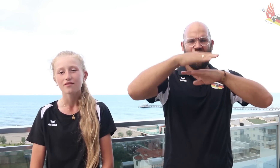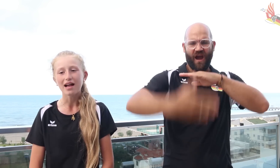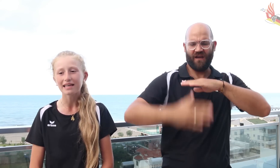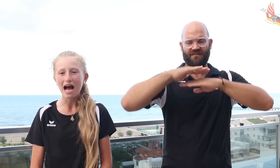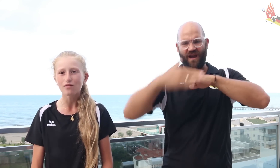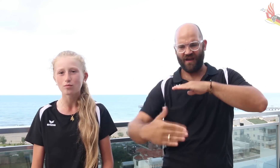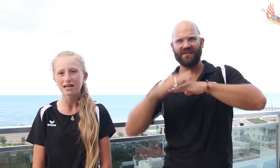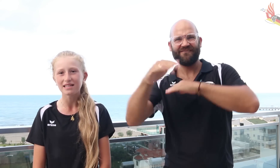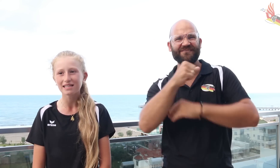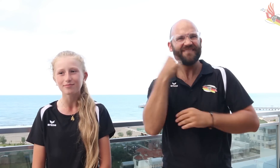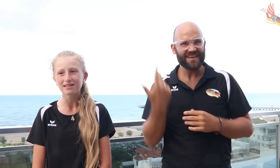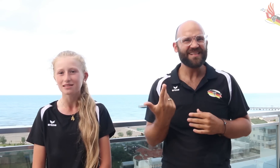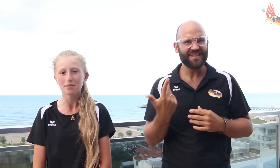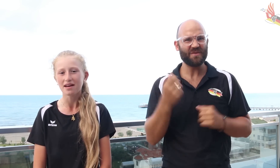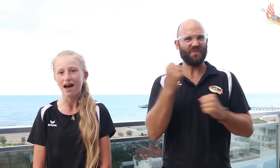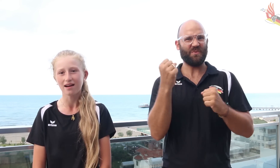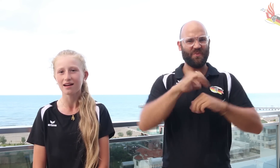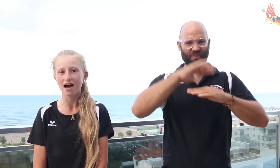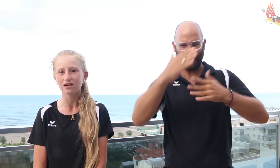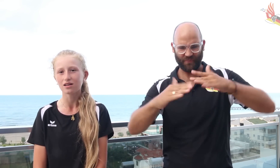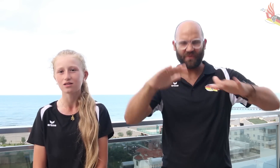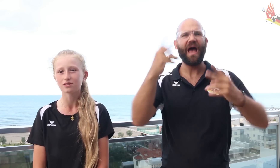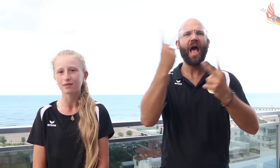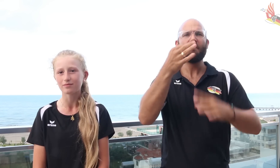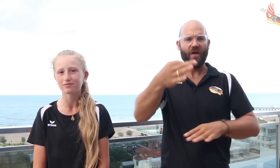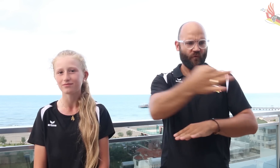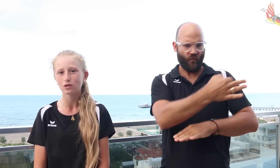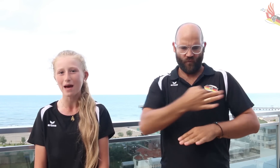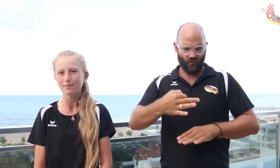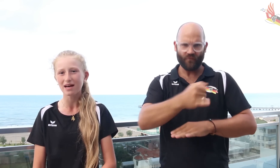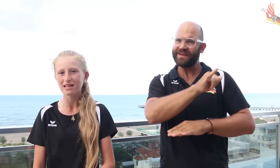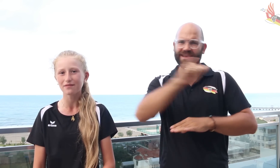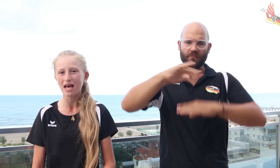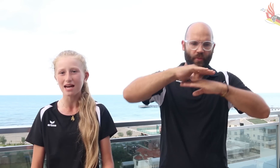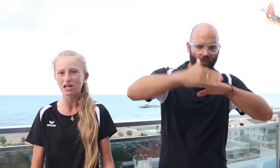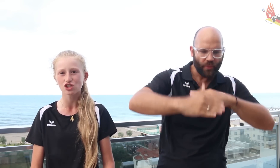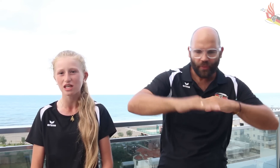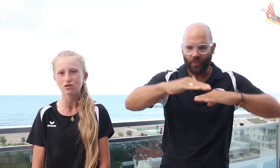Weil egal wo man liegt, man ist immer in der Hanglage und sobald man irgendwie anders steht